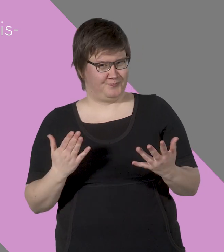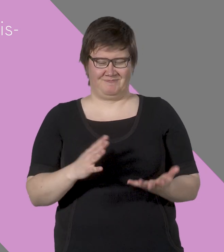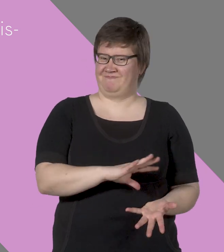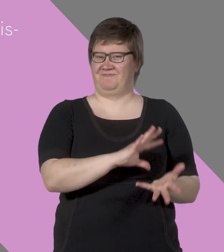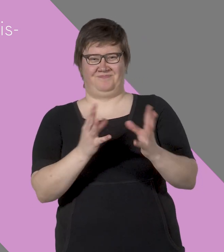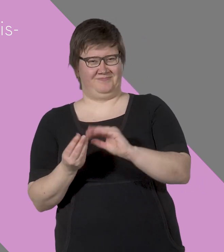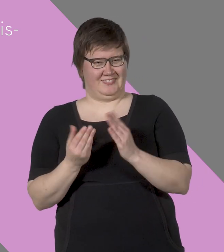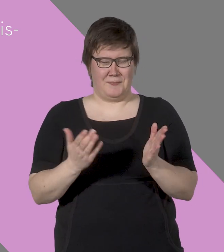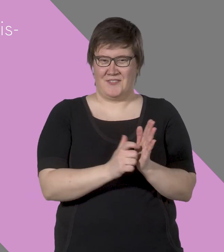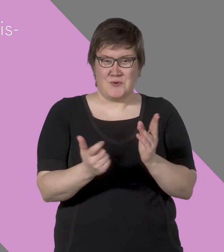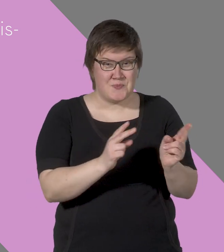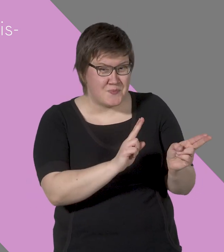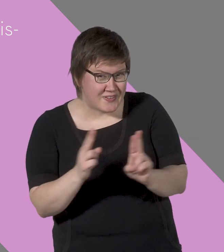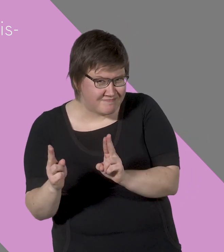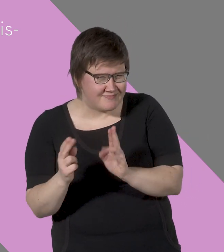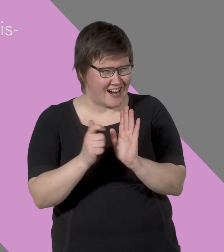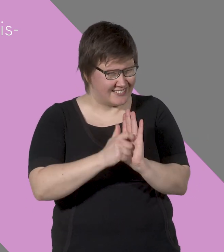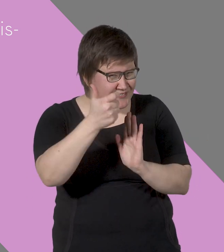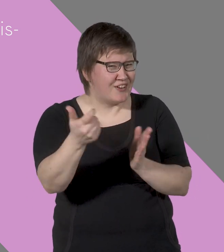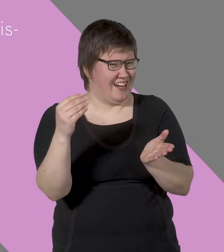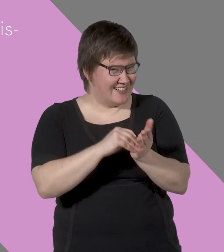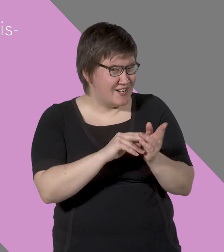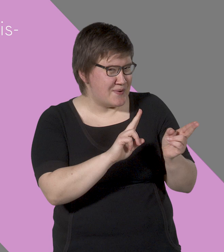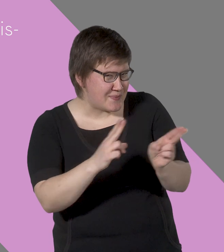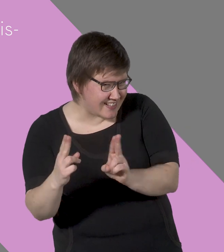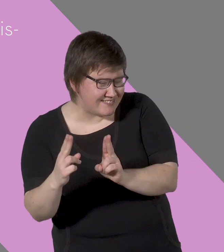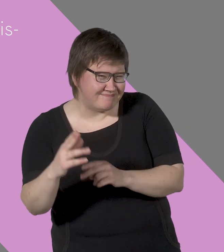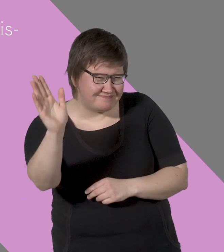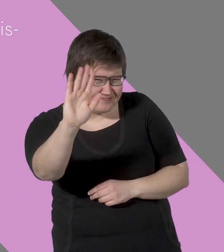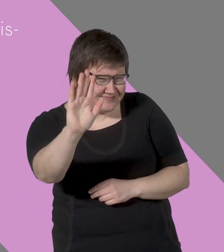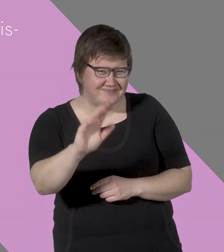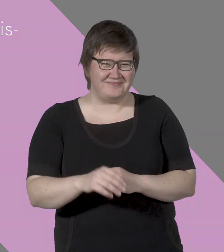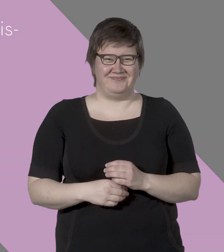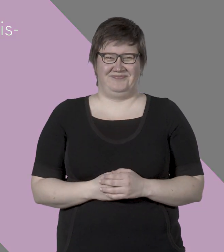Tässäpä tämän viikon uutisannos. Lisää luvassa taas ensi viikolla, moi moi!